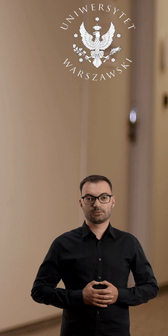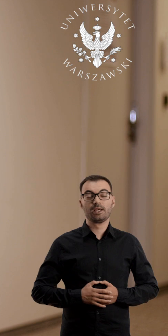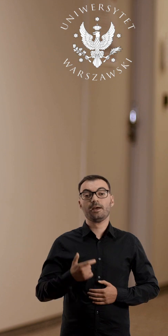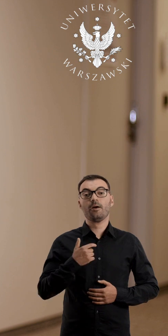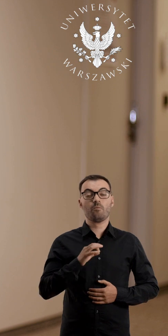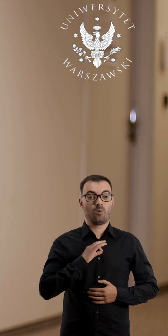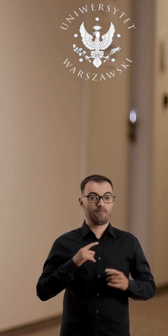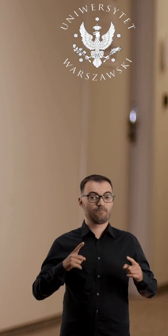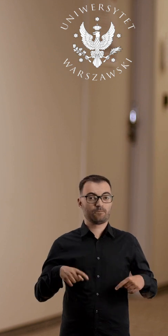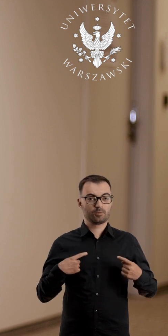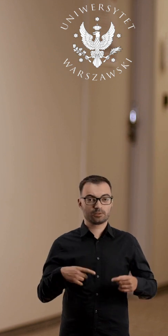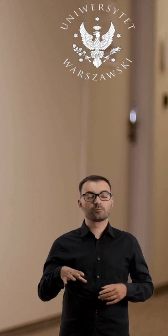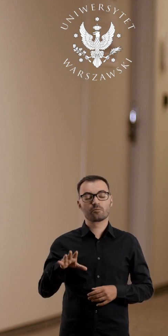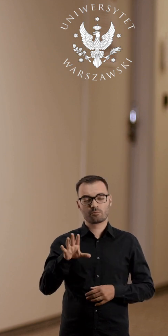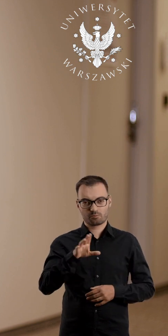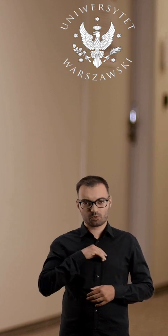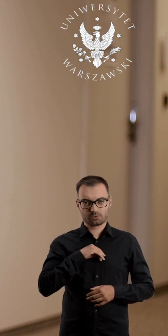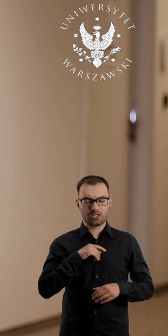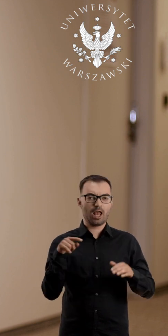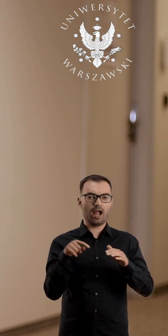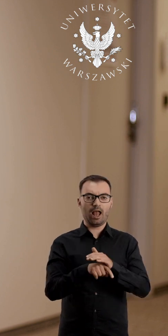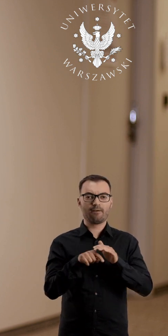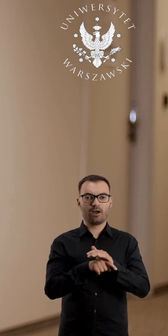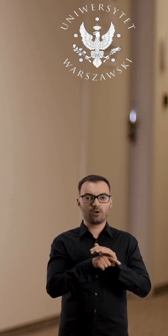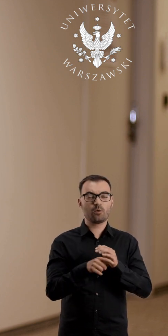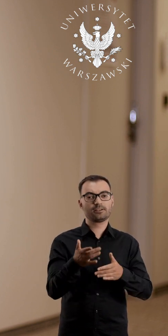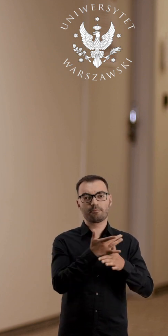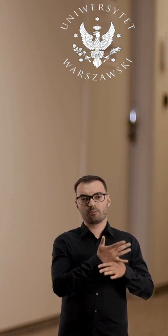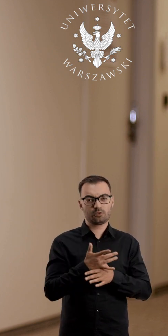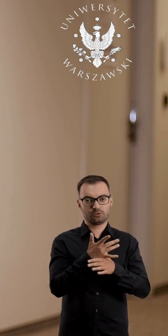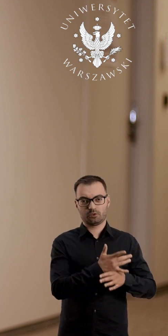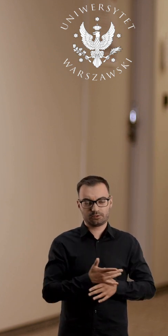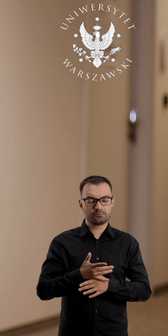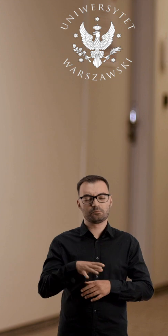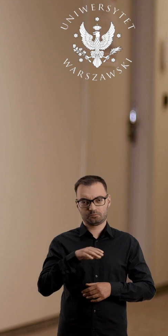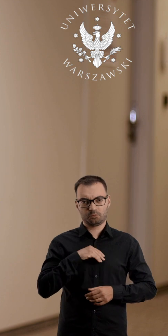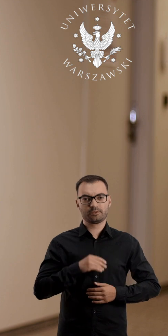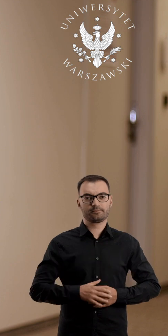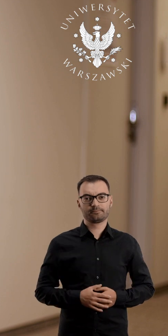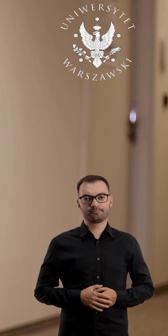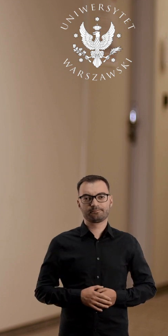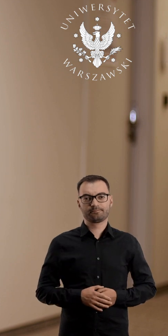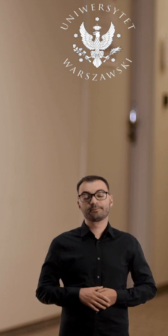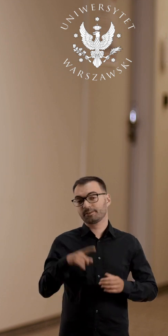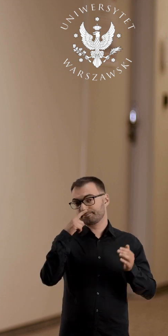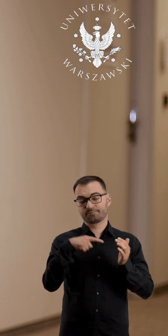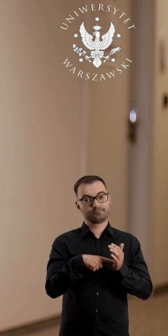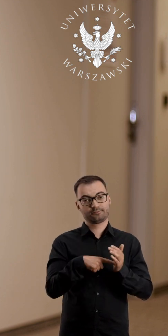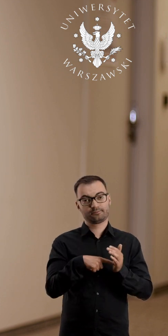Mój wózek umożliwia mi ewakuację mnie na nim po schodach,